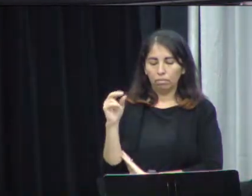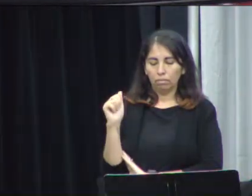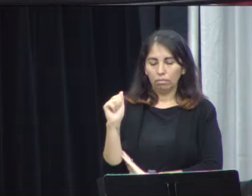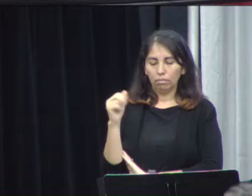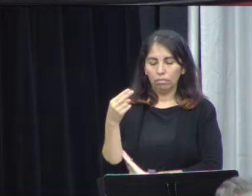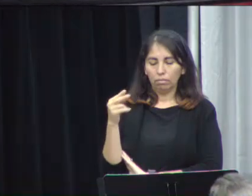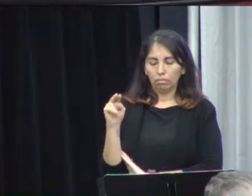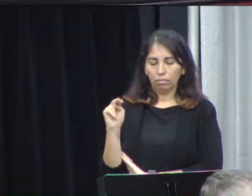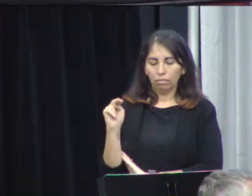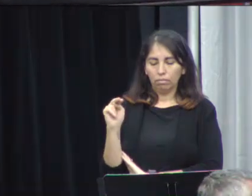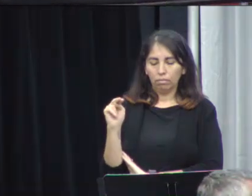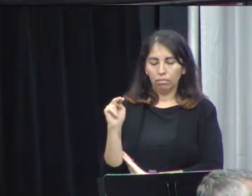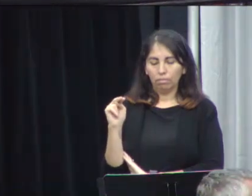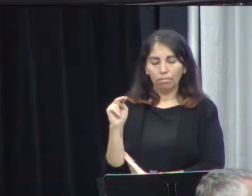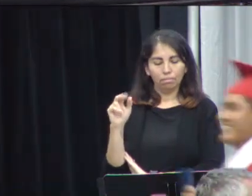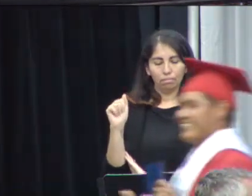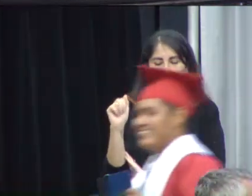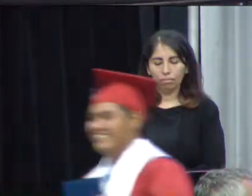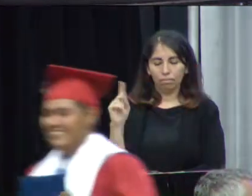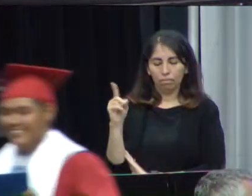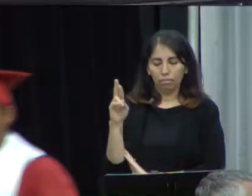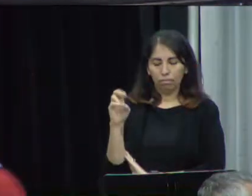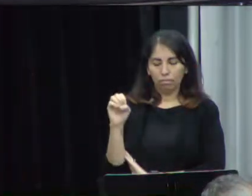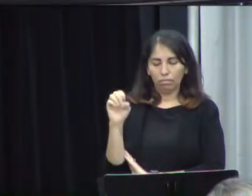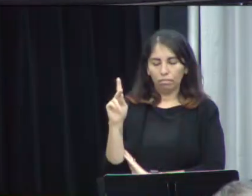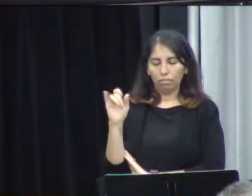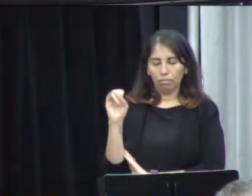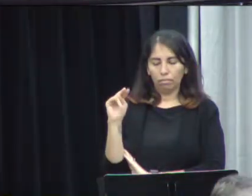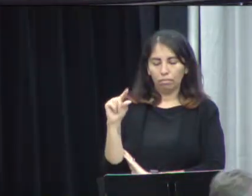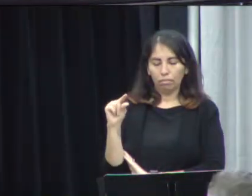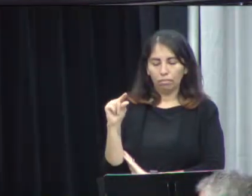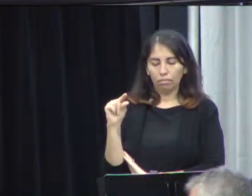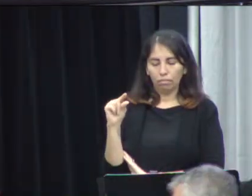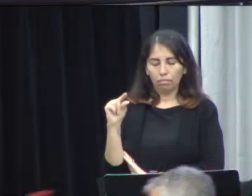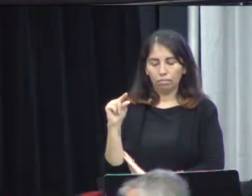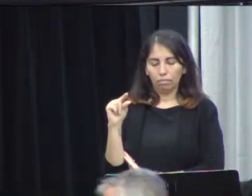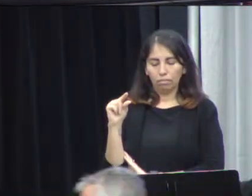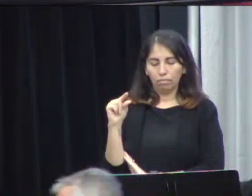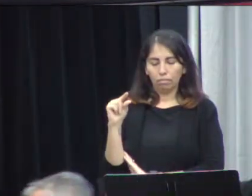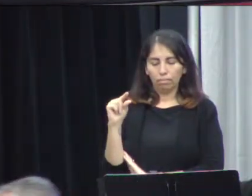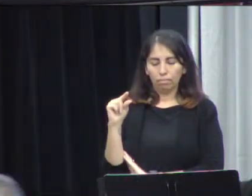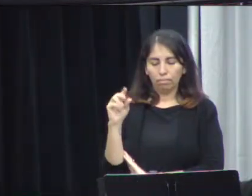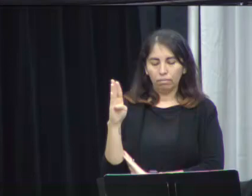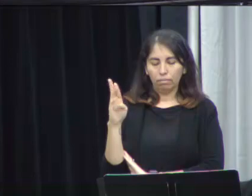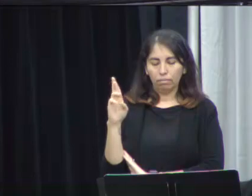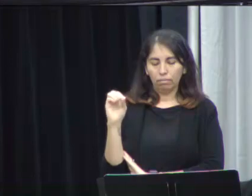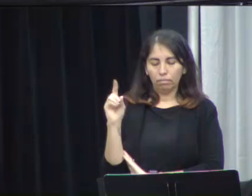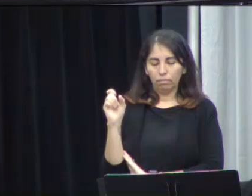(audience applauds) Andre King. (audience applauds)